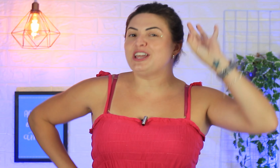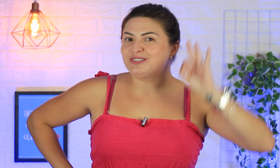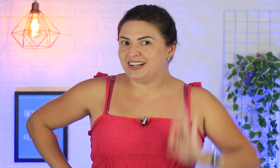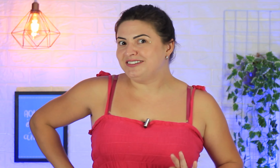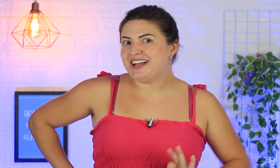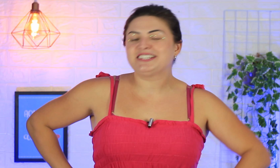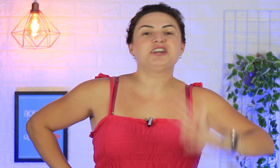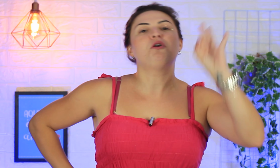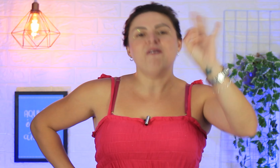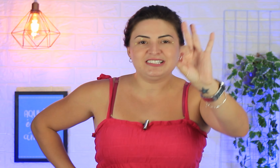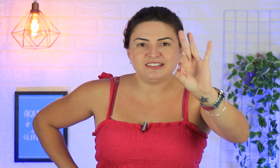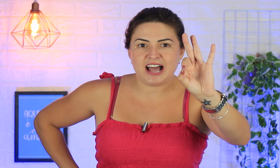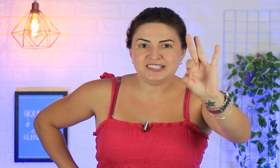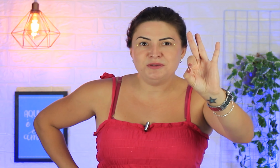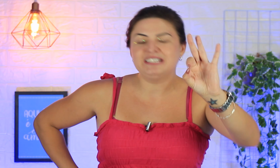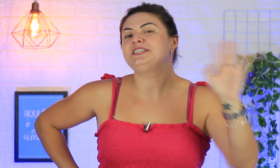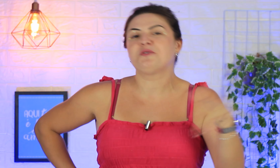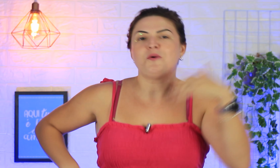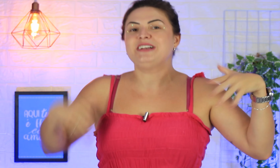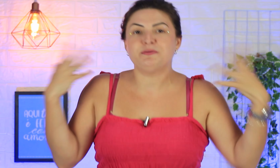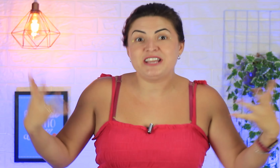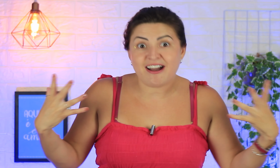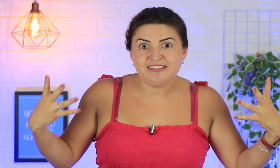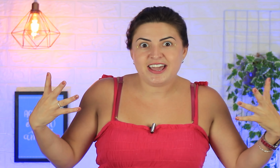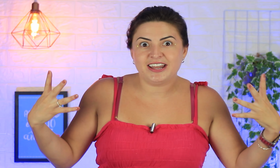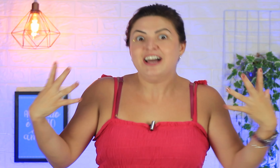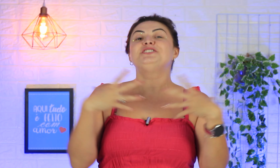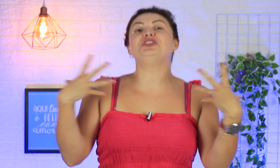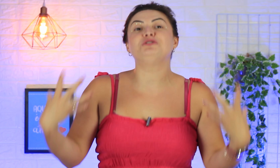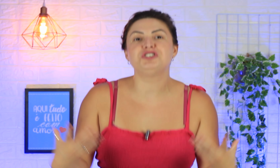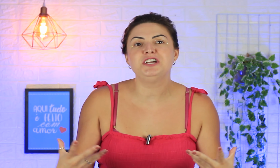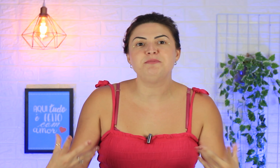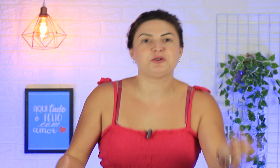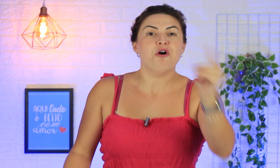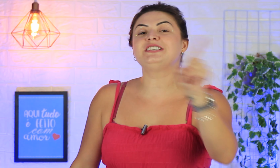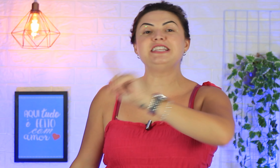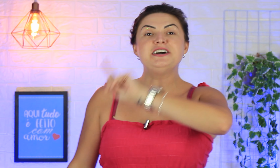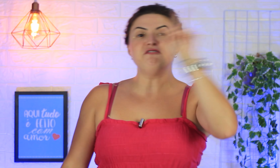eu tenho certeza que com essa assimilação e com essa brincadeira desse jeito dinâmico você não